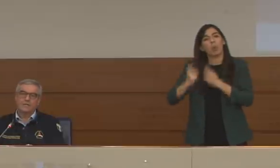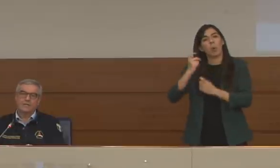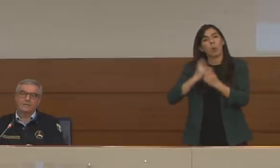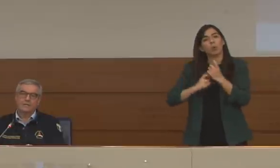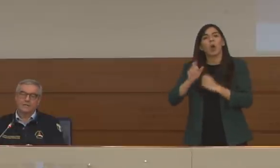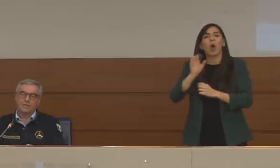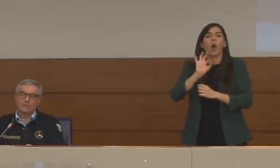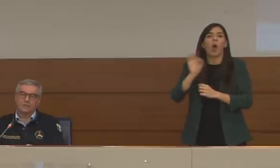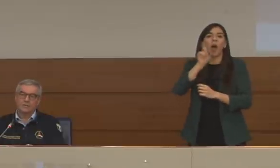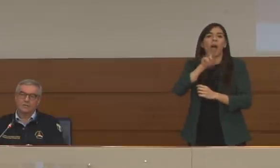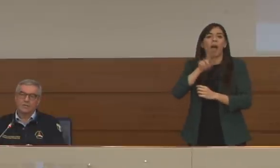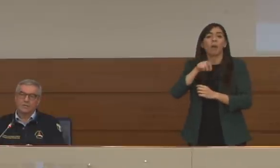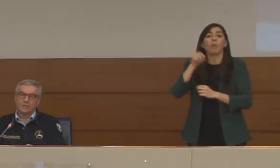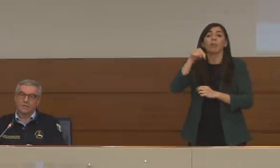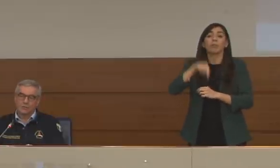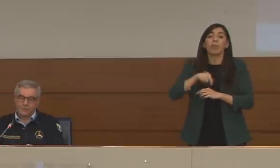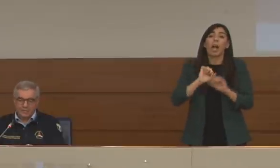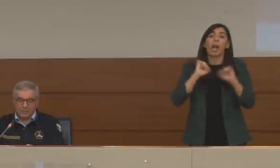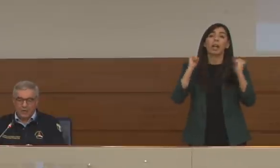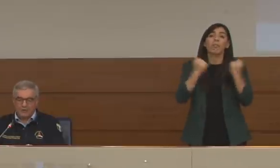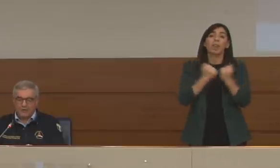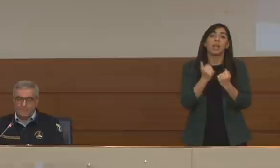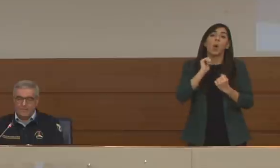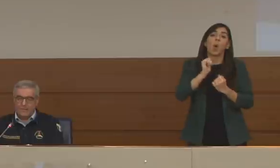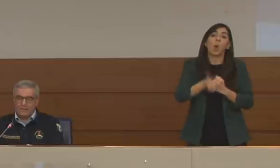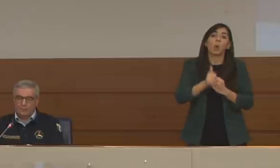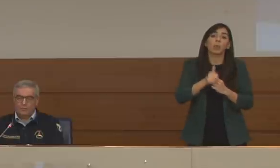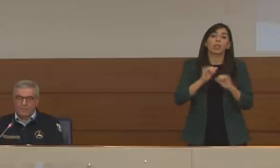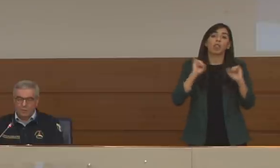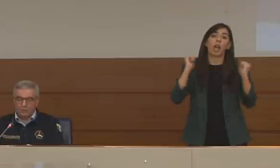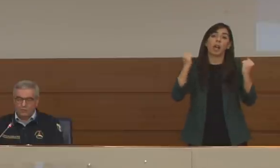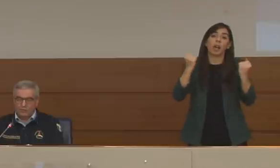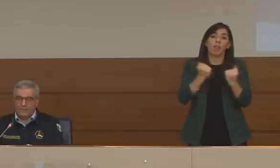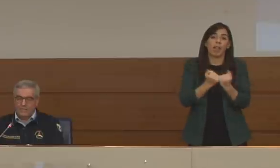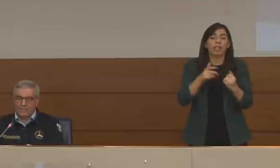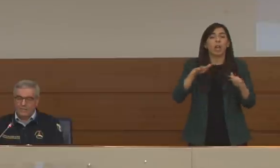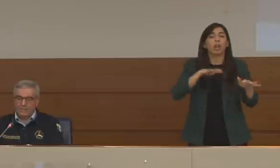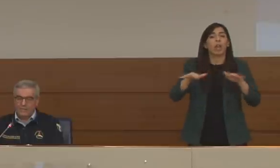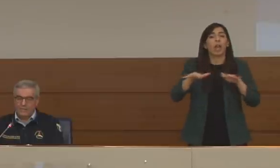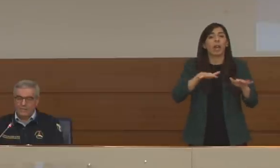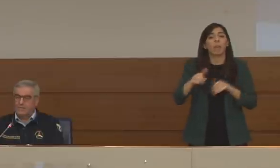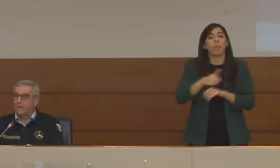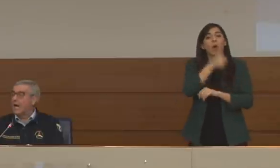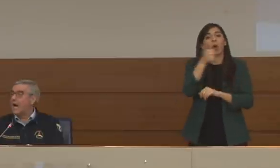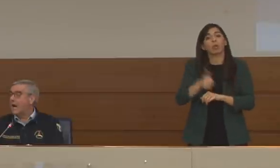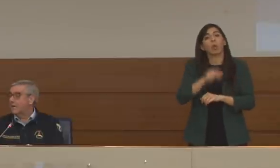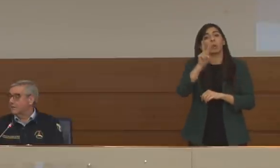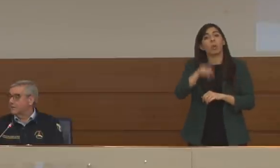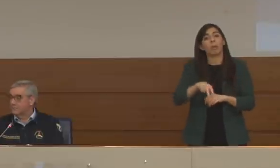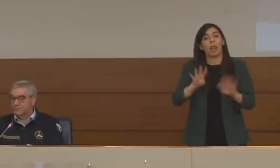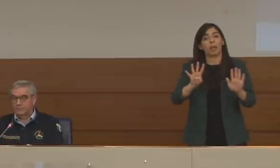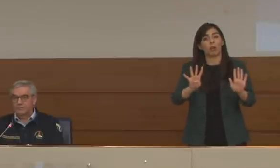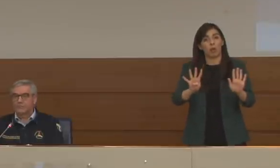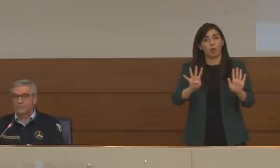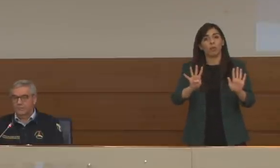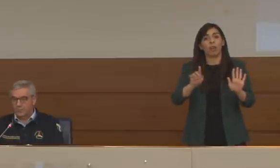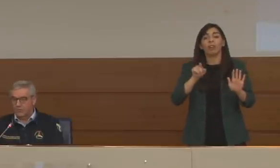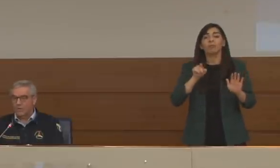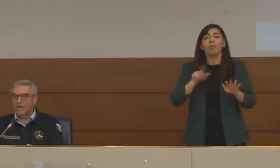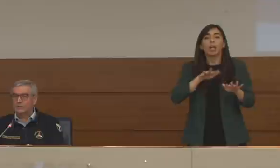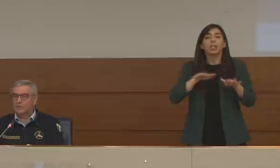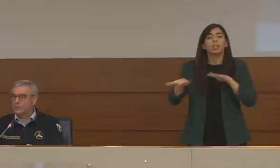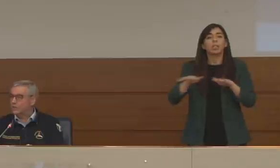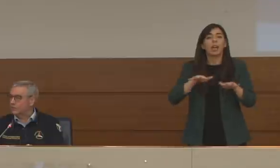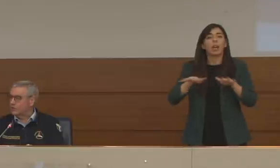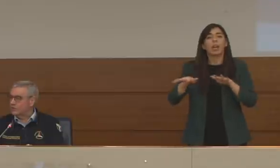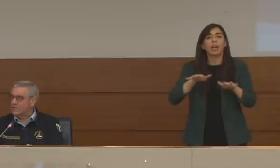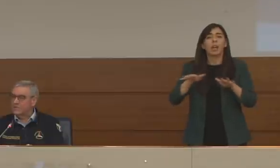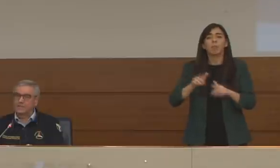dal terremoto del 2009. Un terremoto che ha provocato